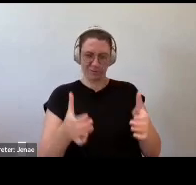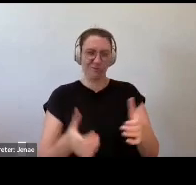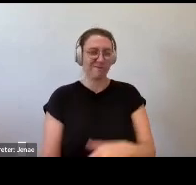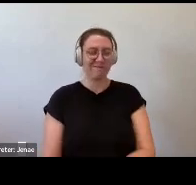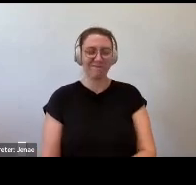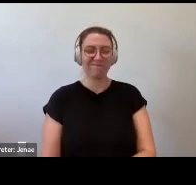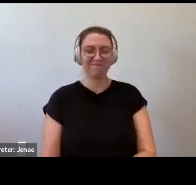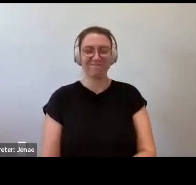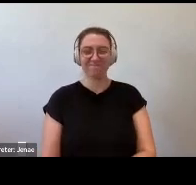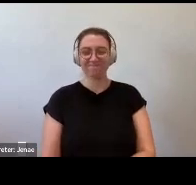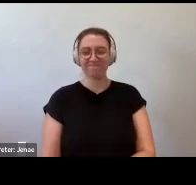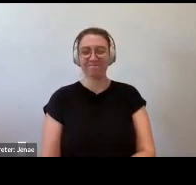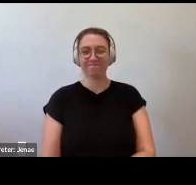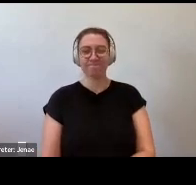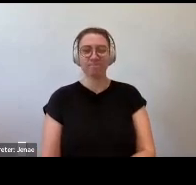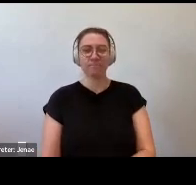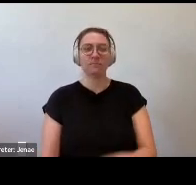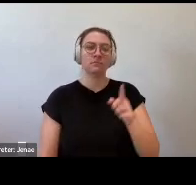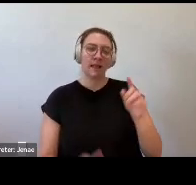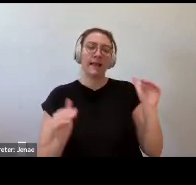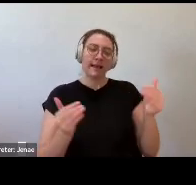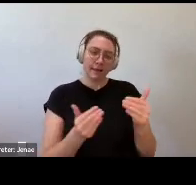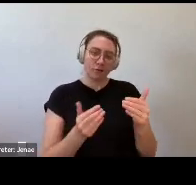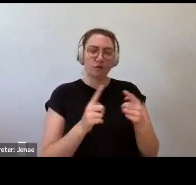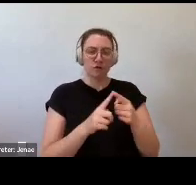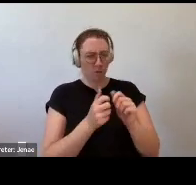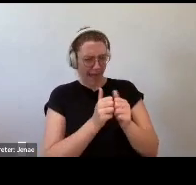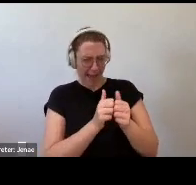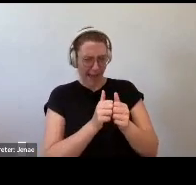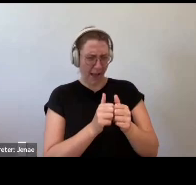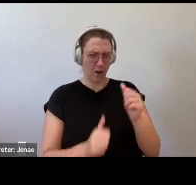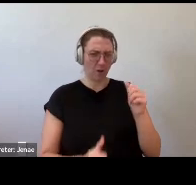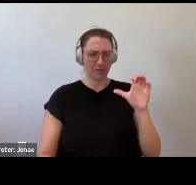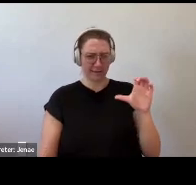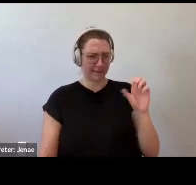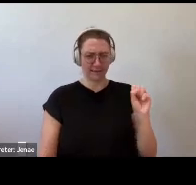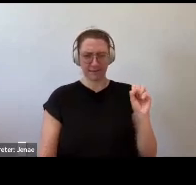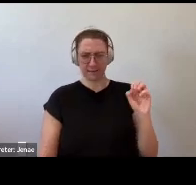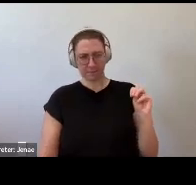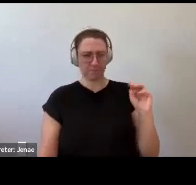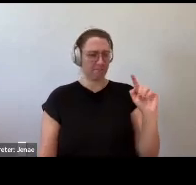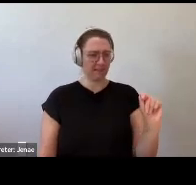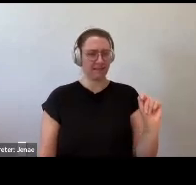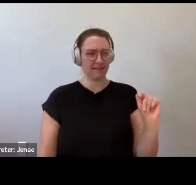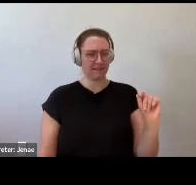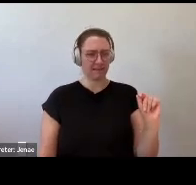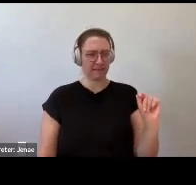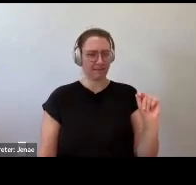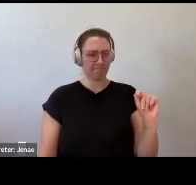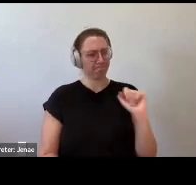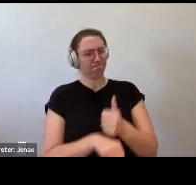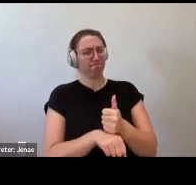Esta es una introducción a cómo se crean y distribuyen los medios y la tecnología especializados